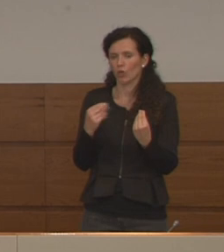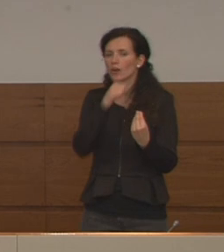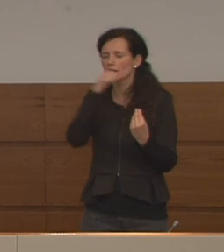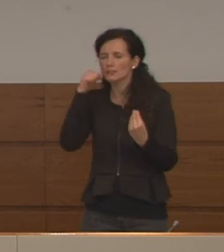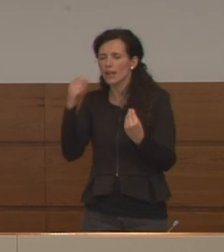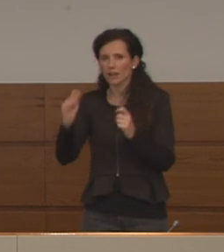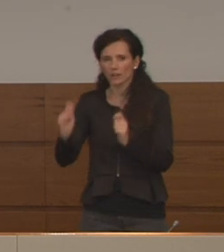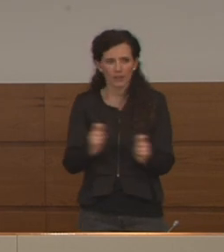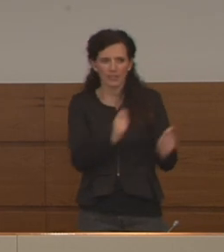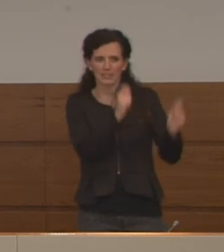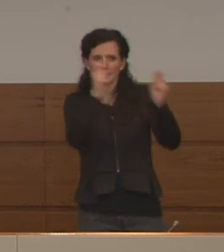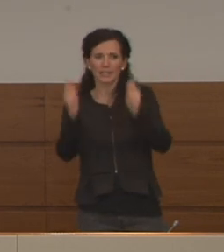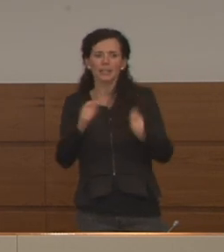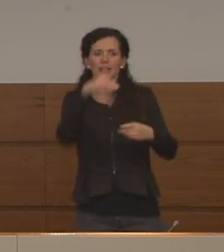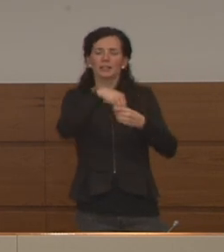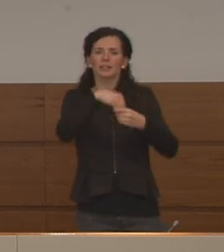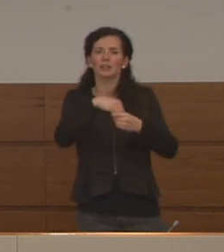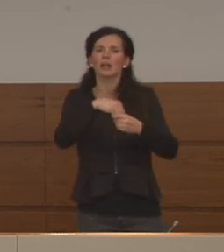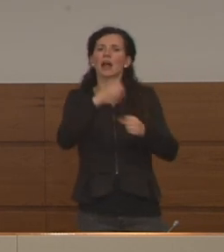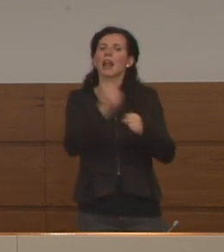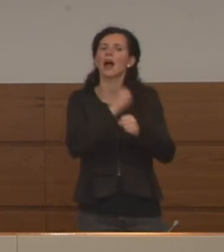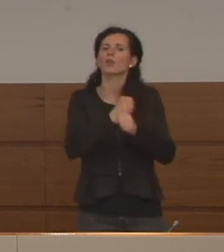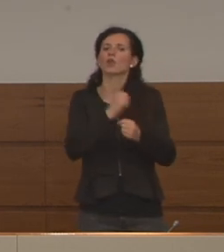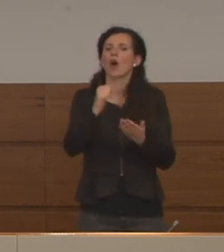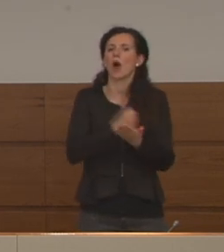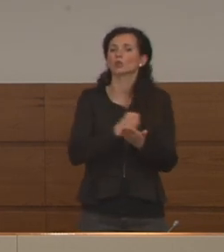al lavoro, per capire comunque